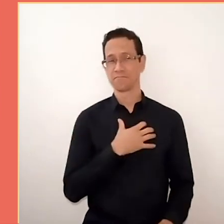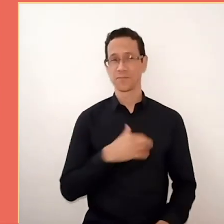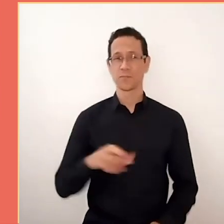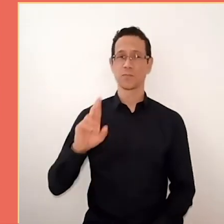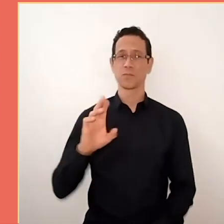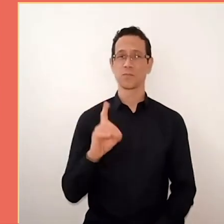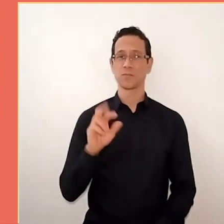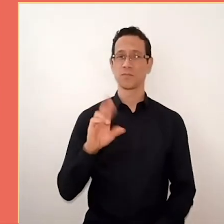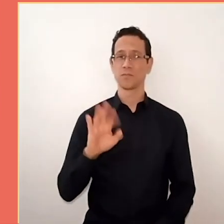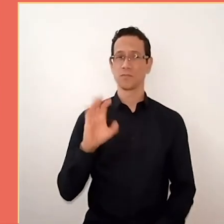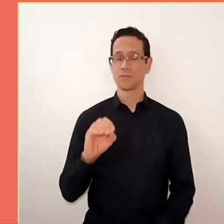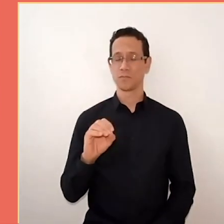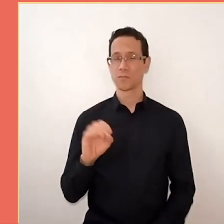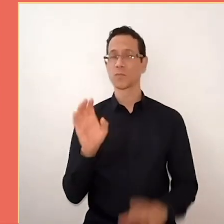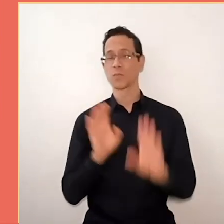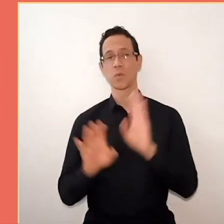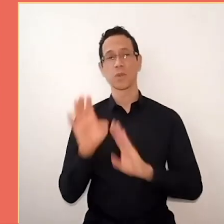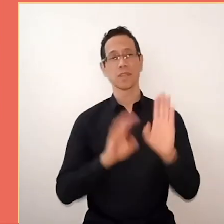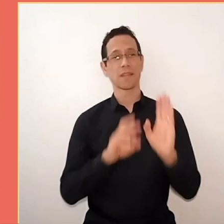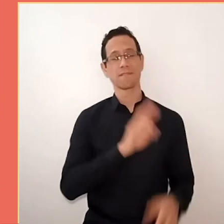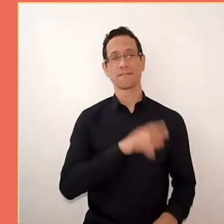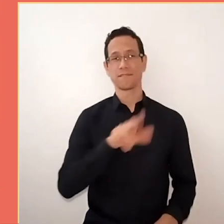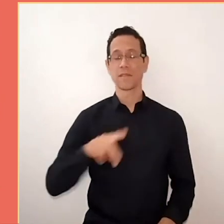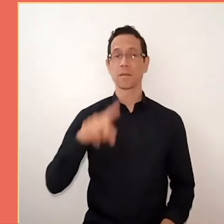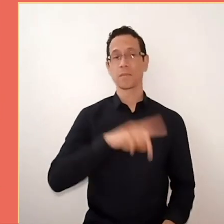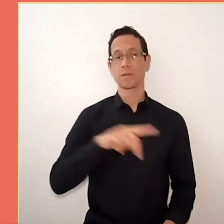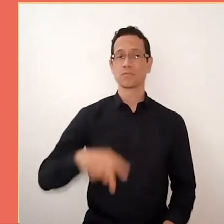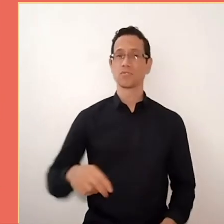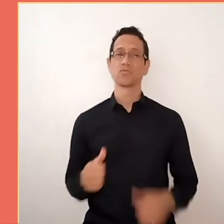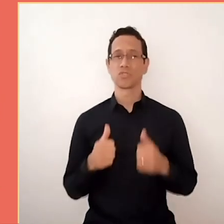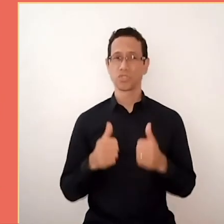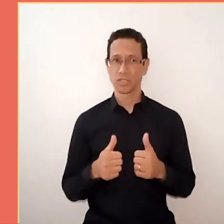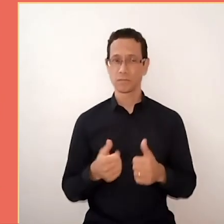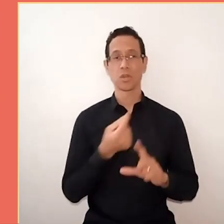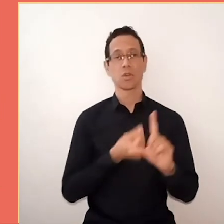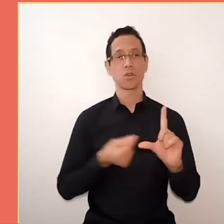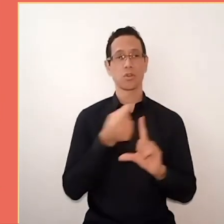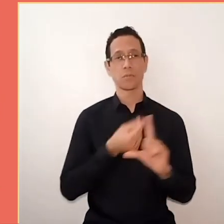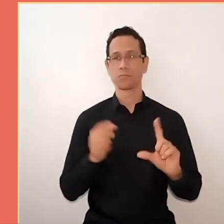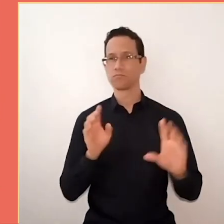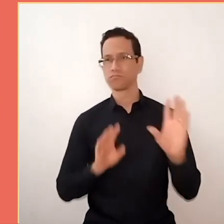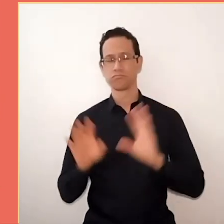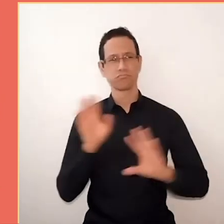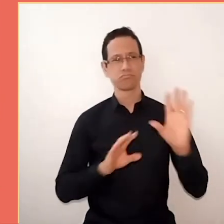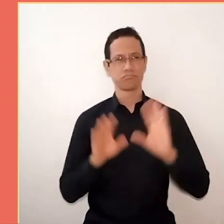e cuidados por uma nova pedagogia, uma economia do cuidado, como disse a Inés ontem,